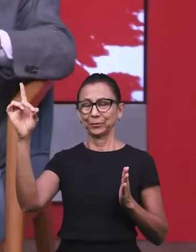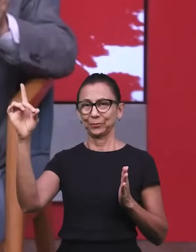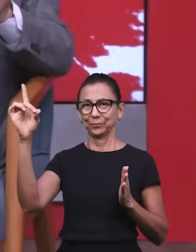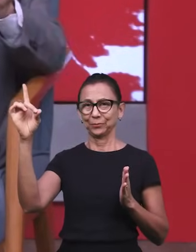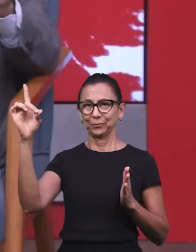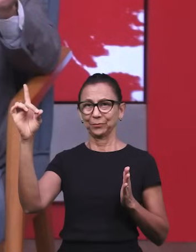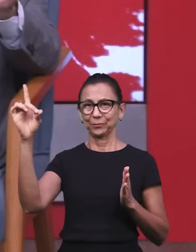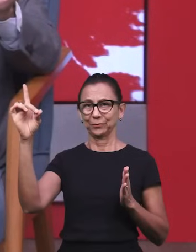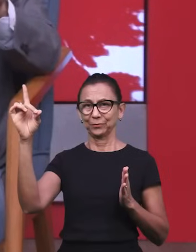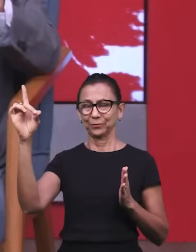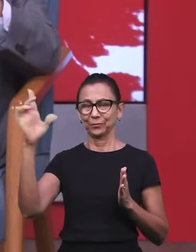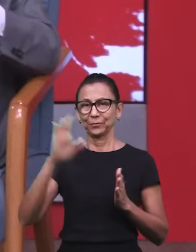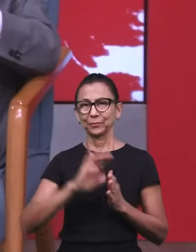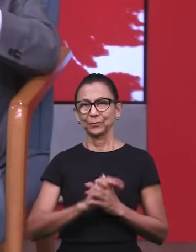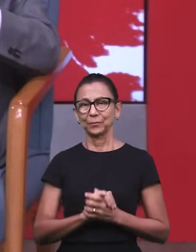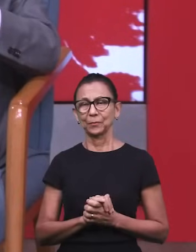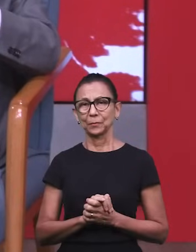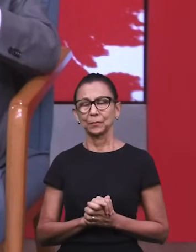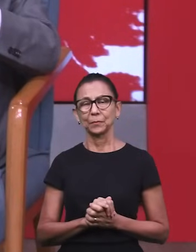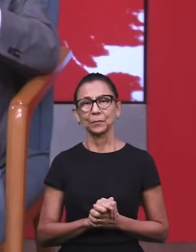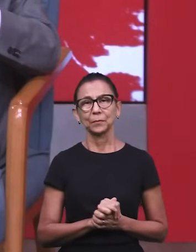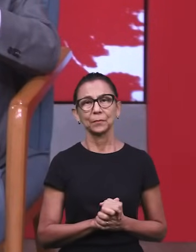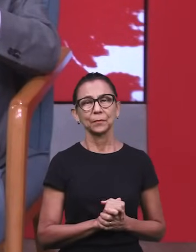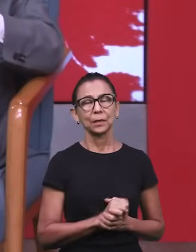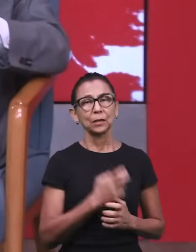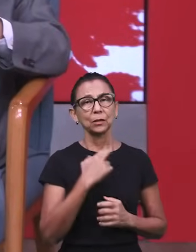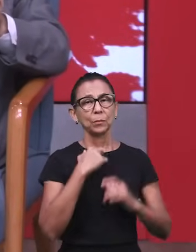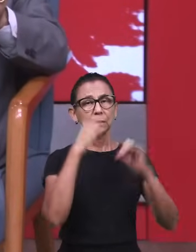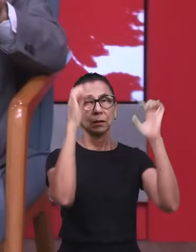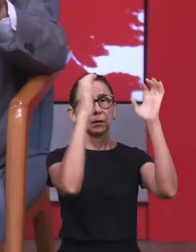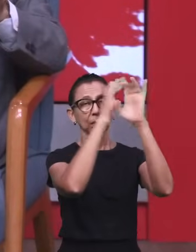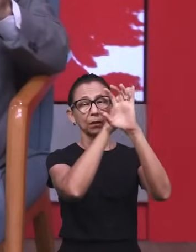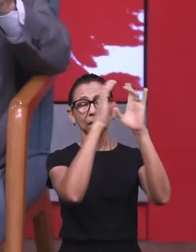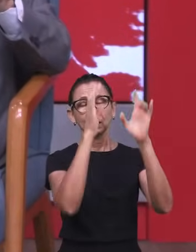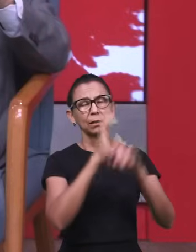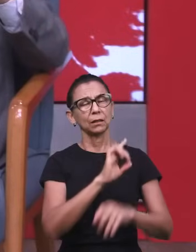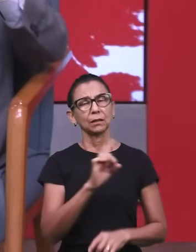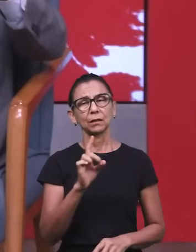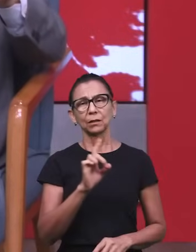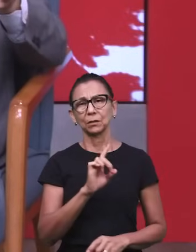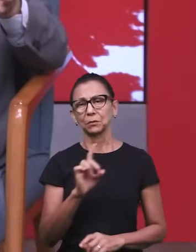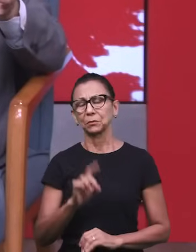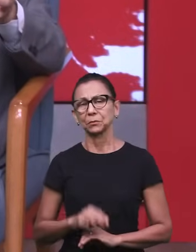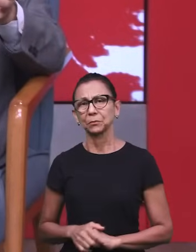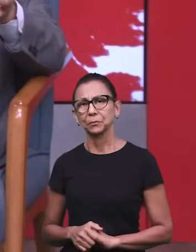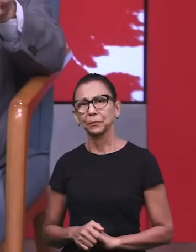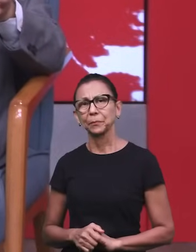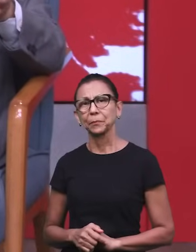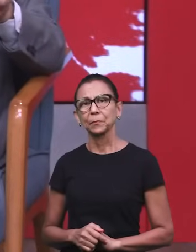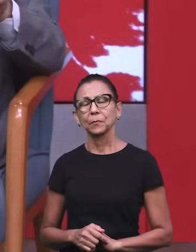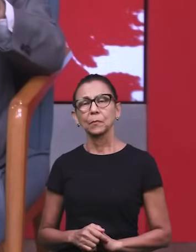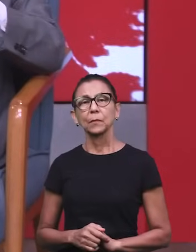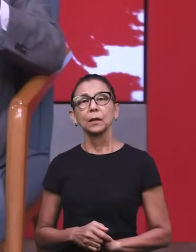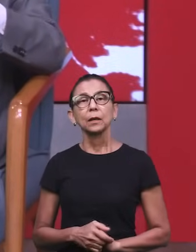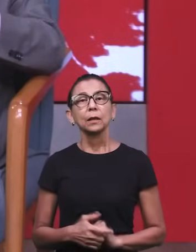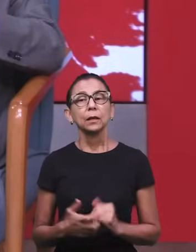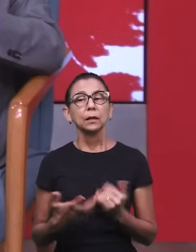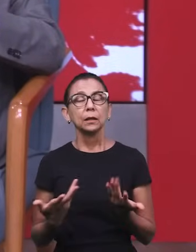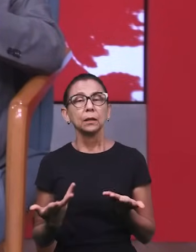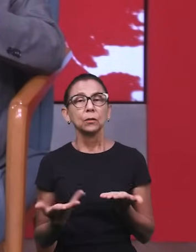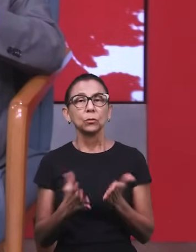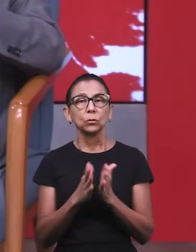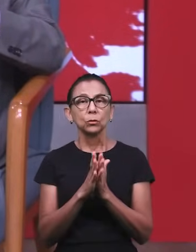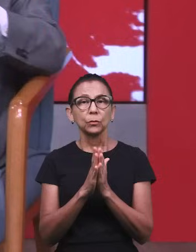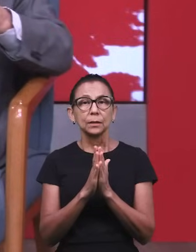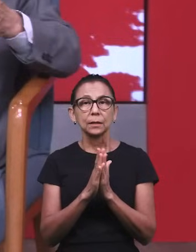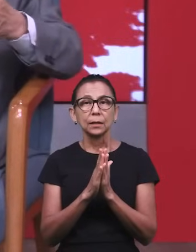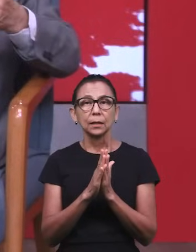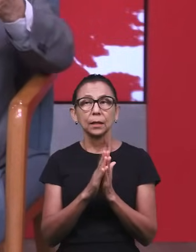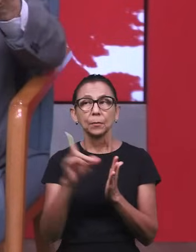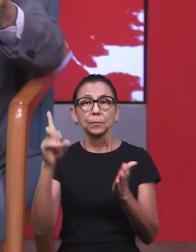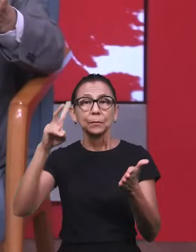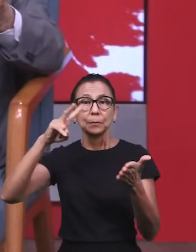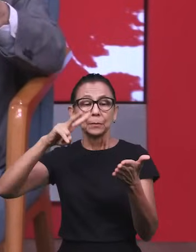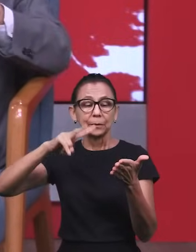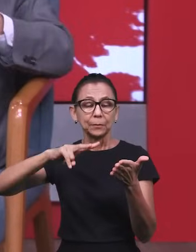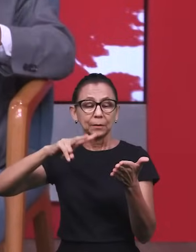mas a palavra ela quando você entra na palavra nesse momento pela operação do Espírito Santo